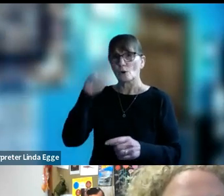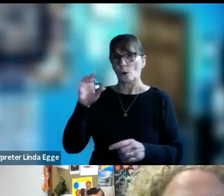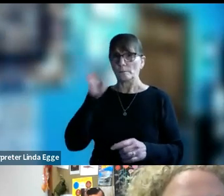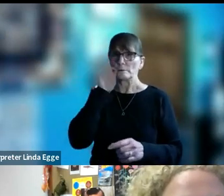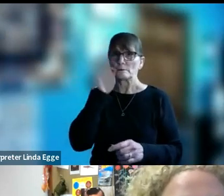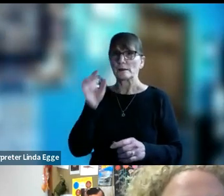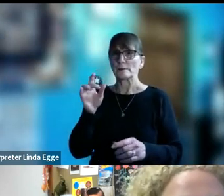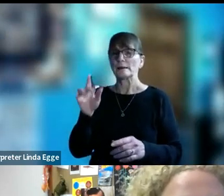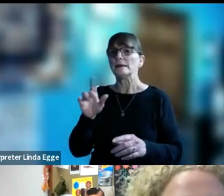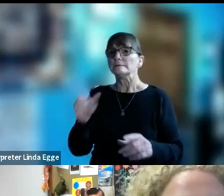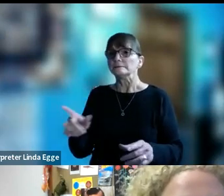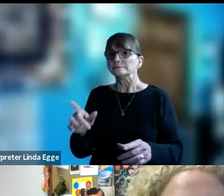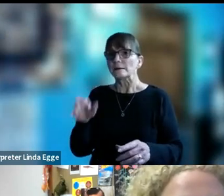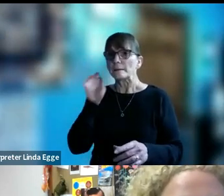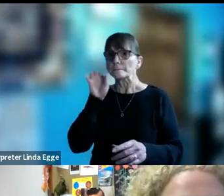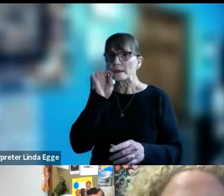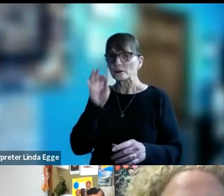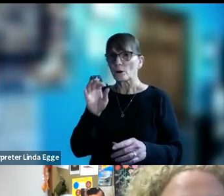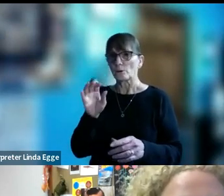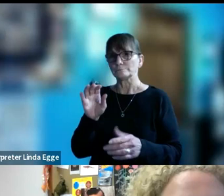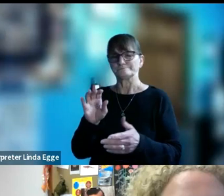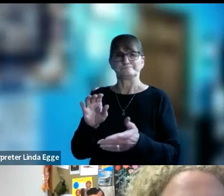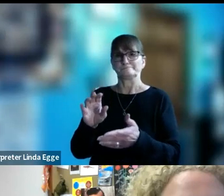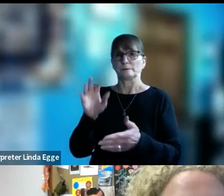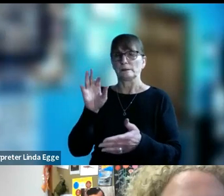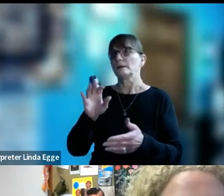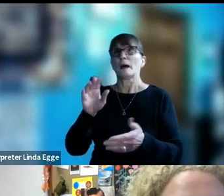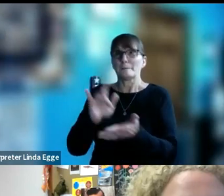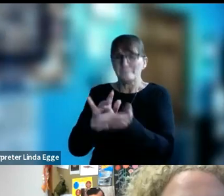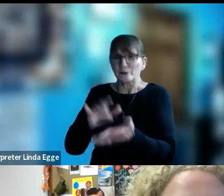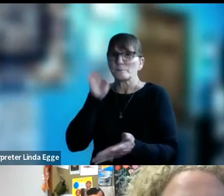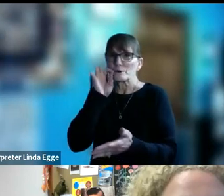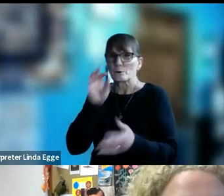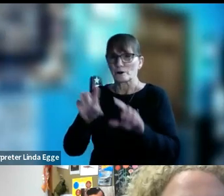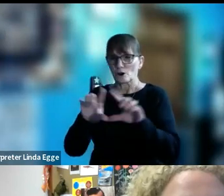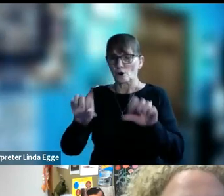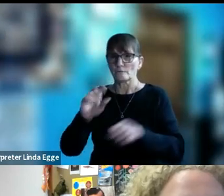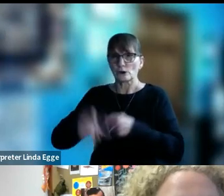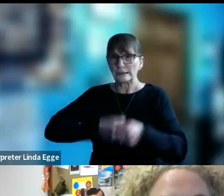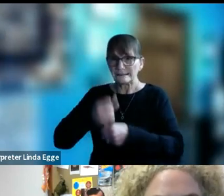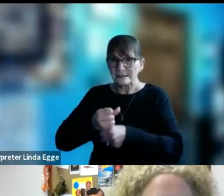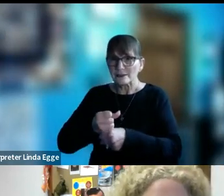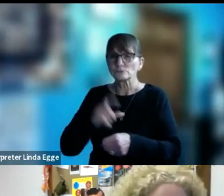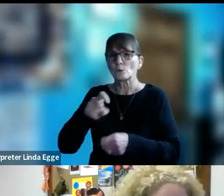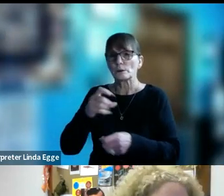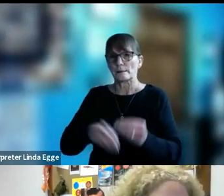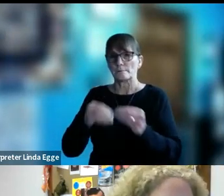una tarjeta de marihuana medicinal durante años. Creo que en cuanto a esta pregunta necesitamos más información,